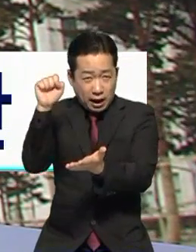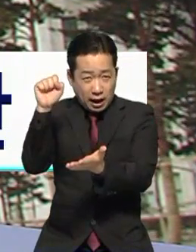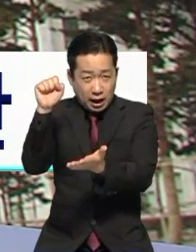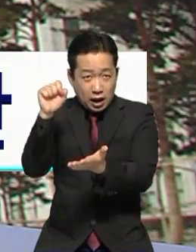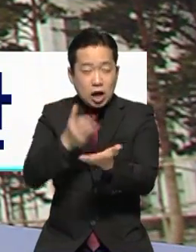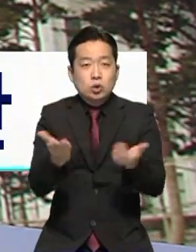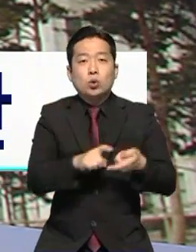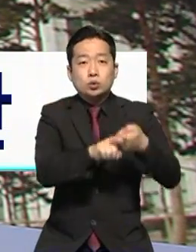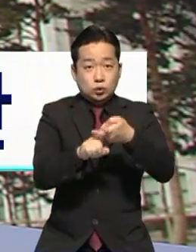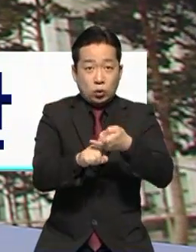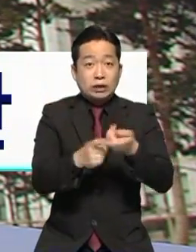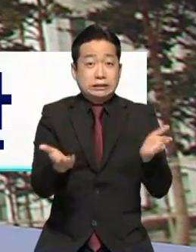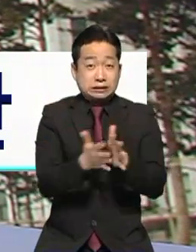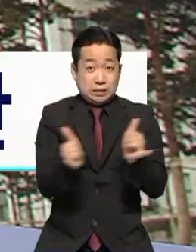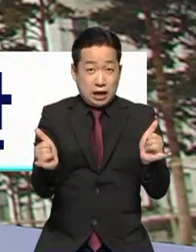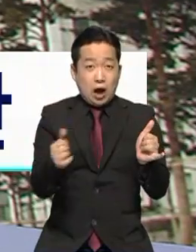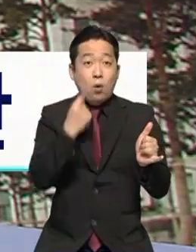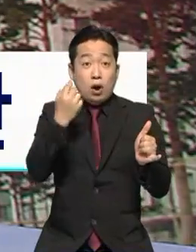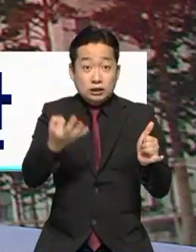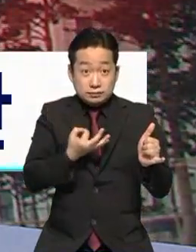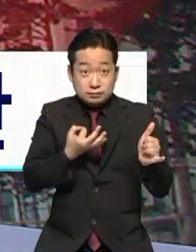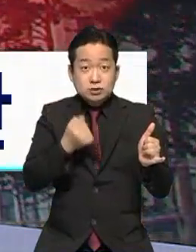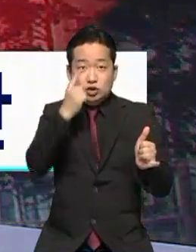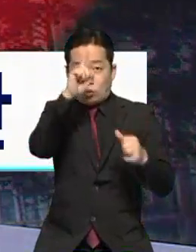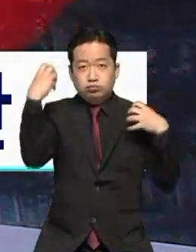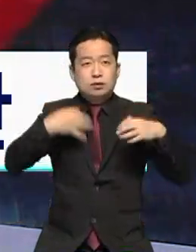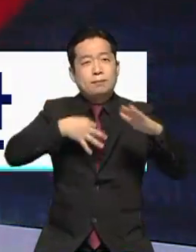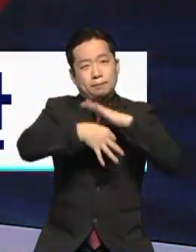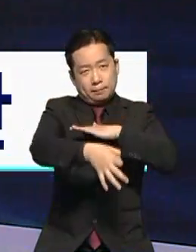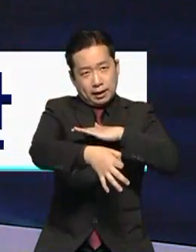주게 되는 거죠. 대선 후보들이 찬성하면서 급물살을